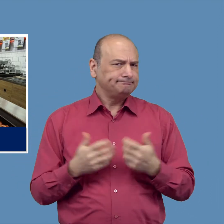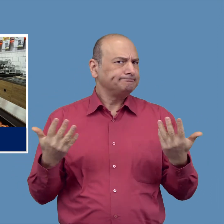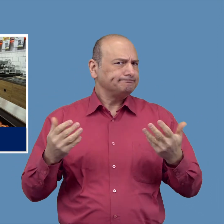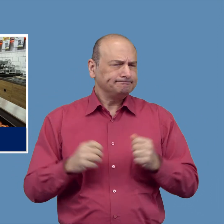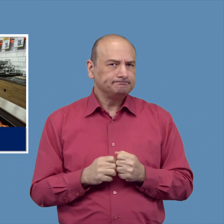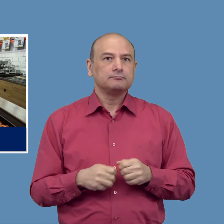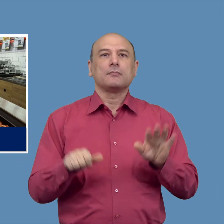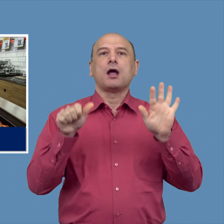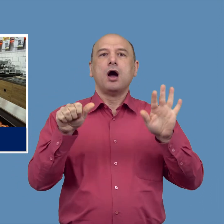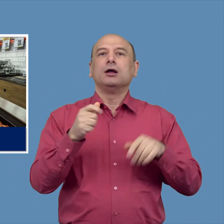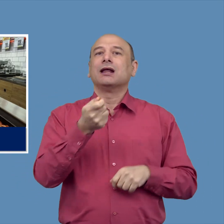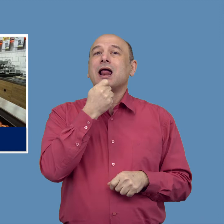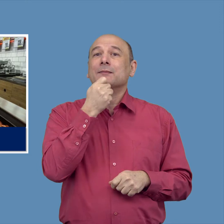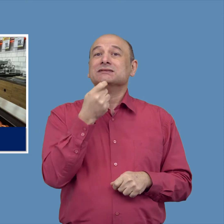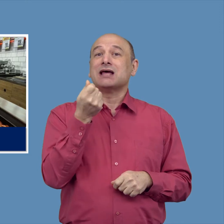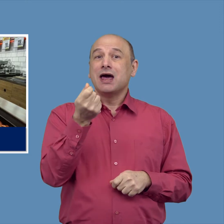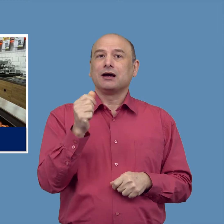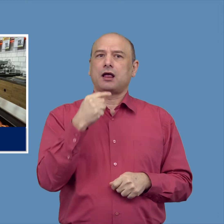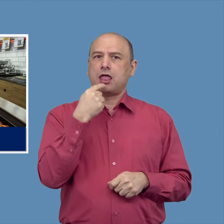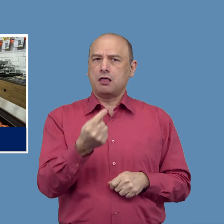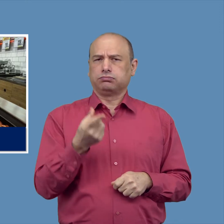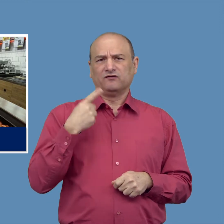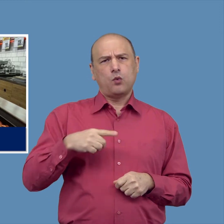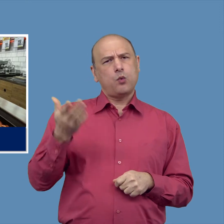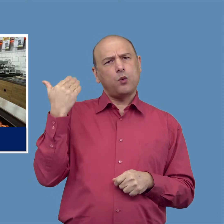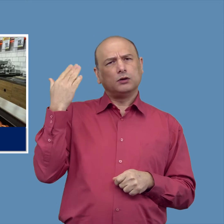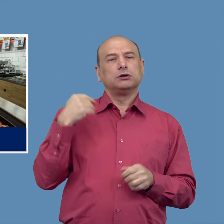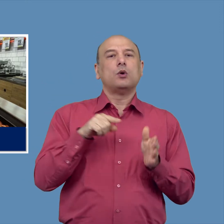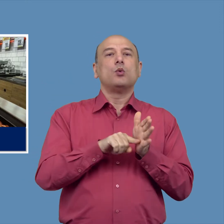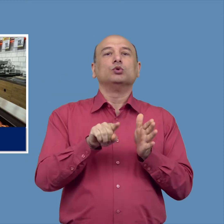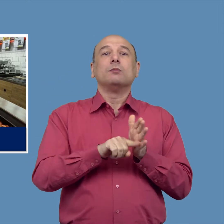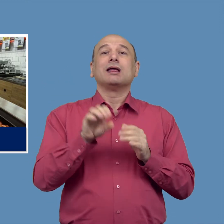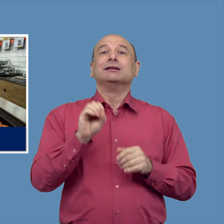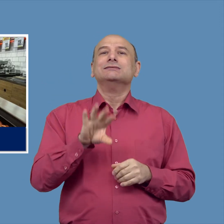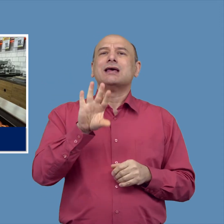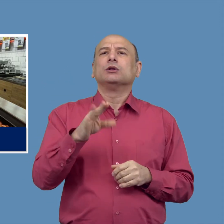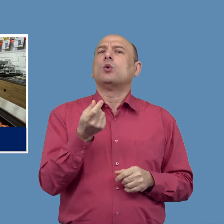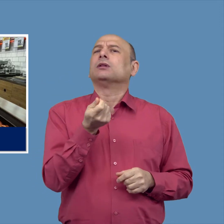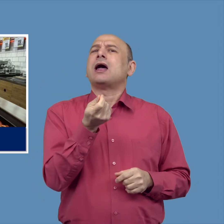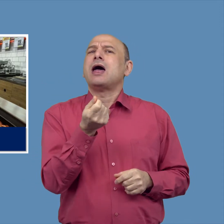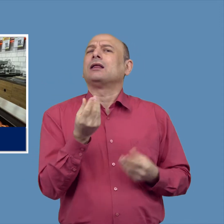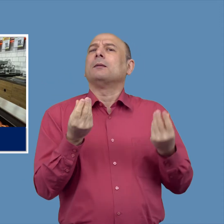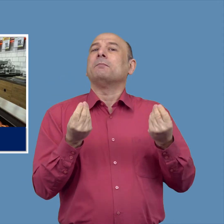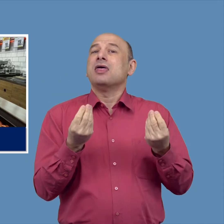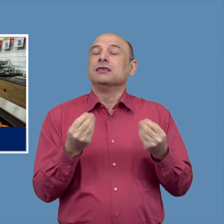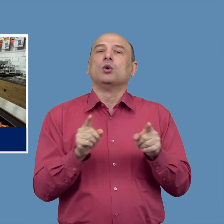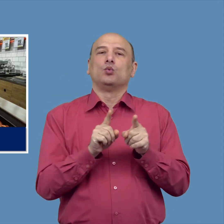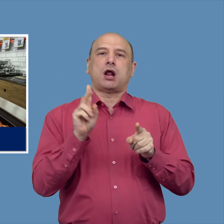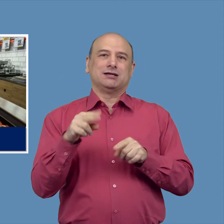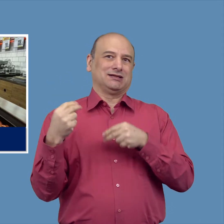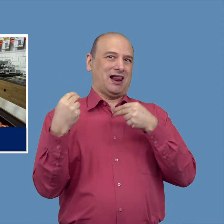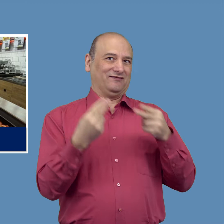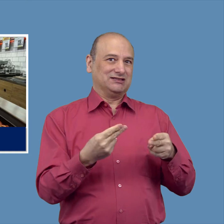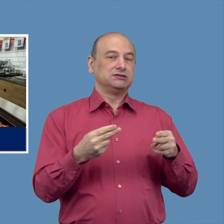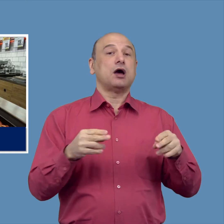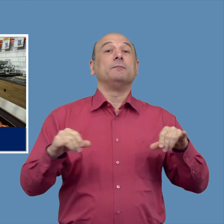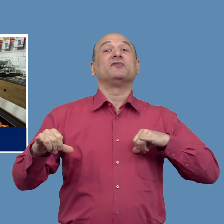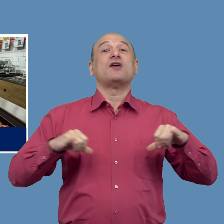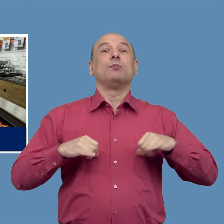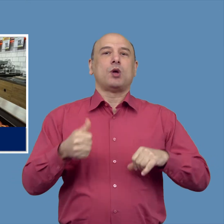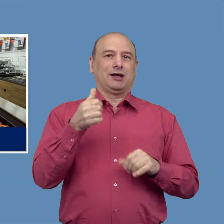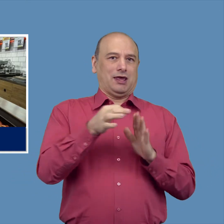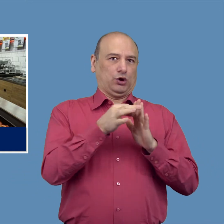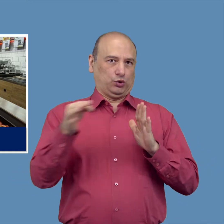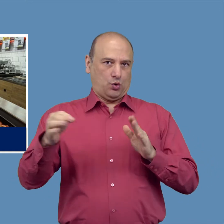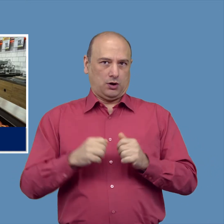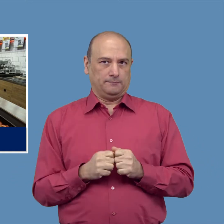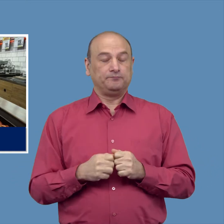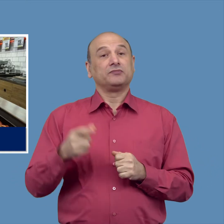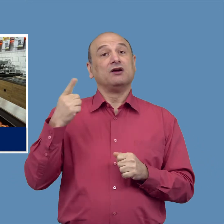hogy hat élelmiszer esetében az október közepi árakhoz kell visszatérni február 1-jétől.